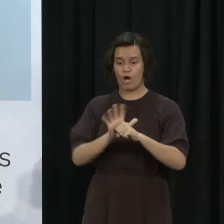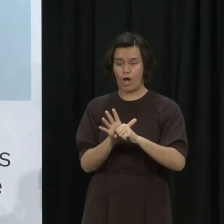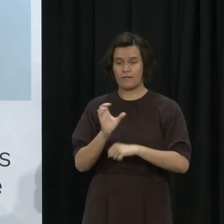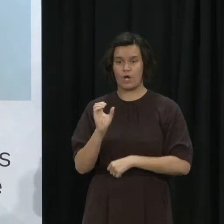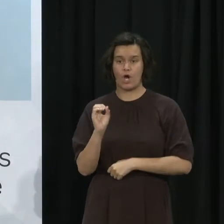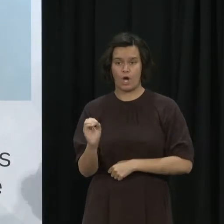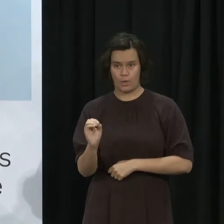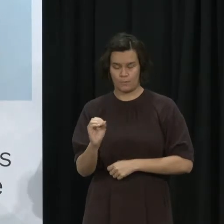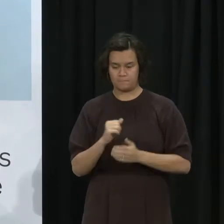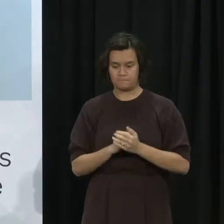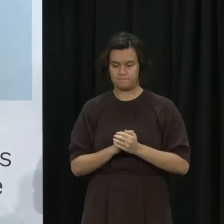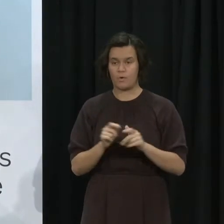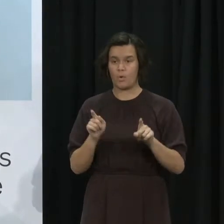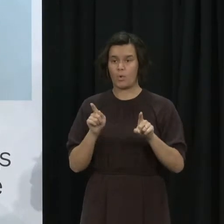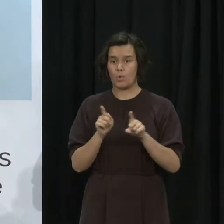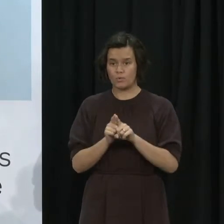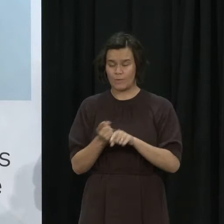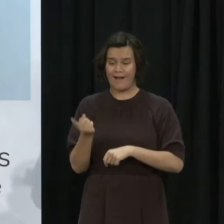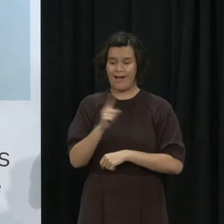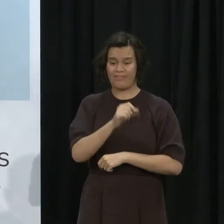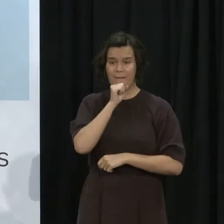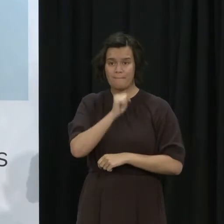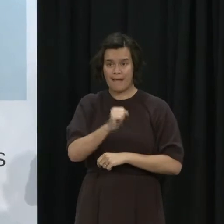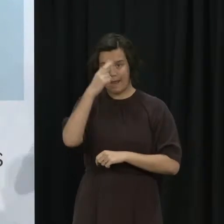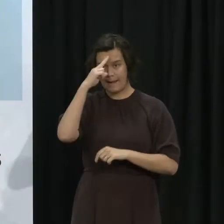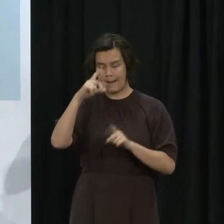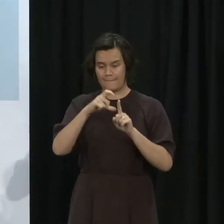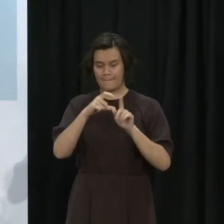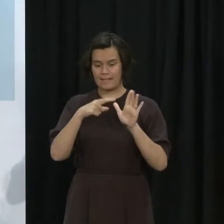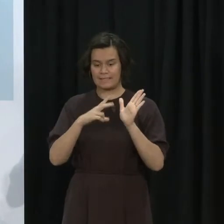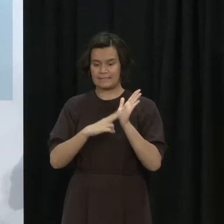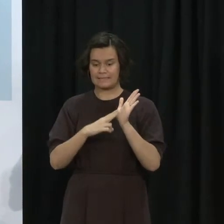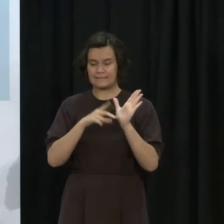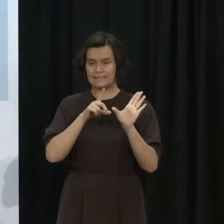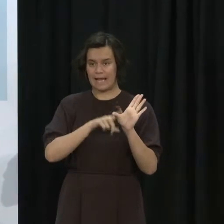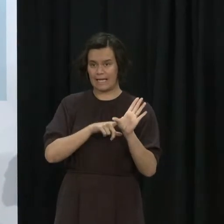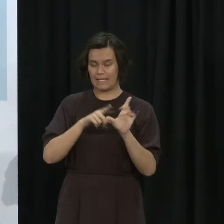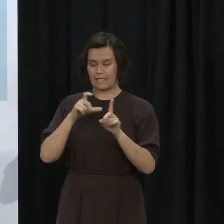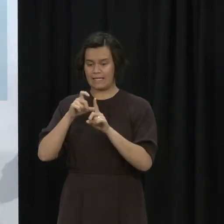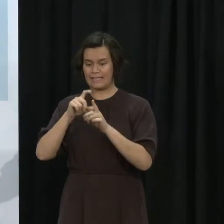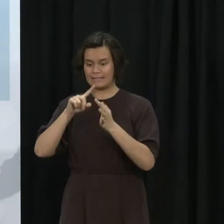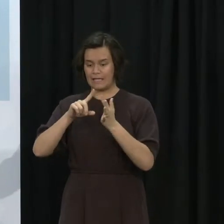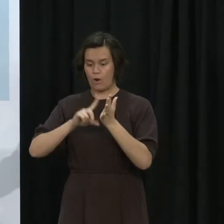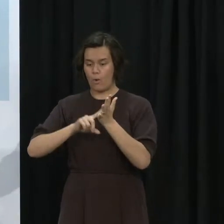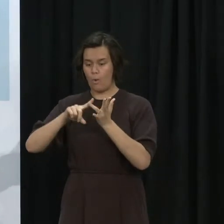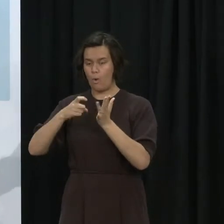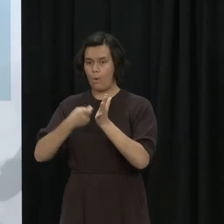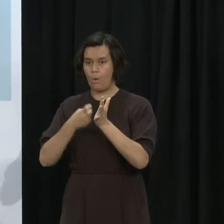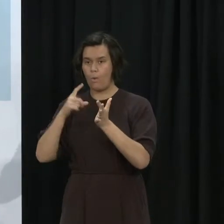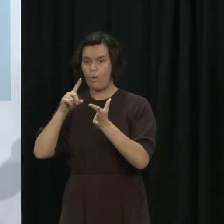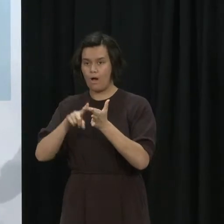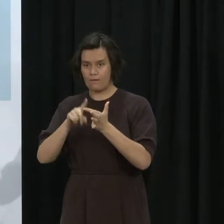Town ahau. A ko wai kei konei ki te korero mo te whakamahere